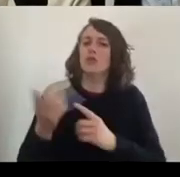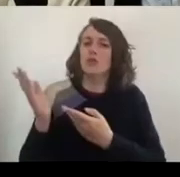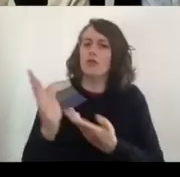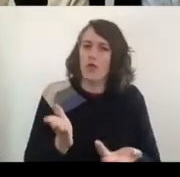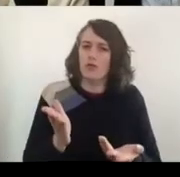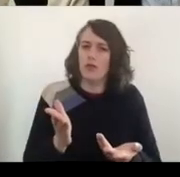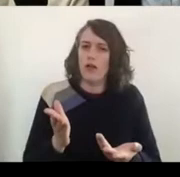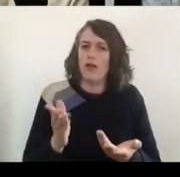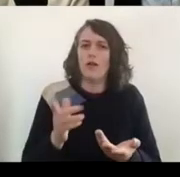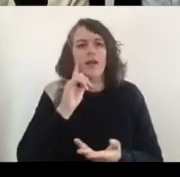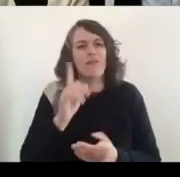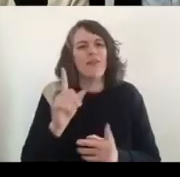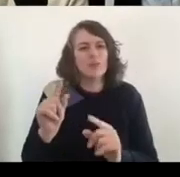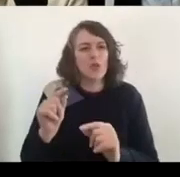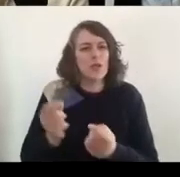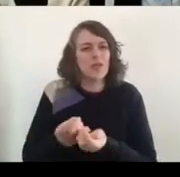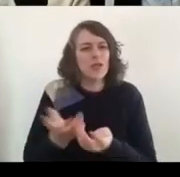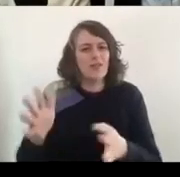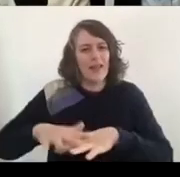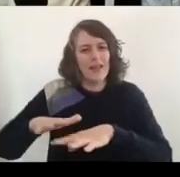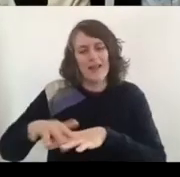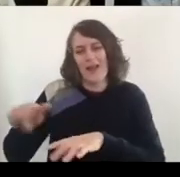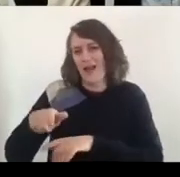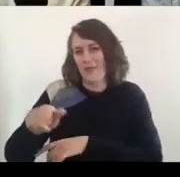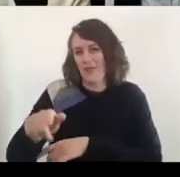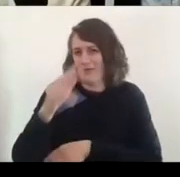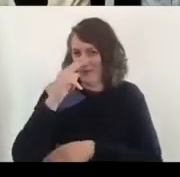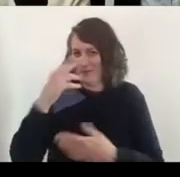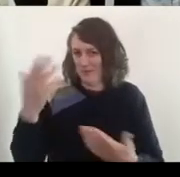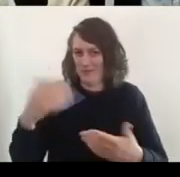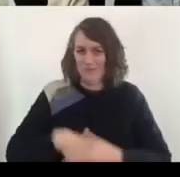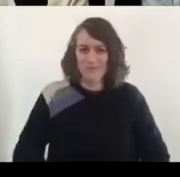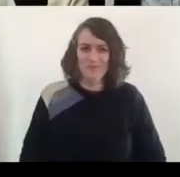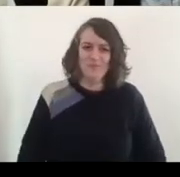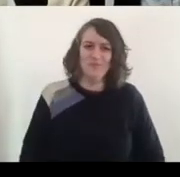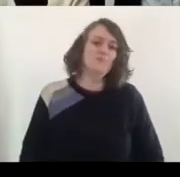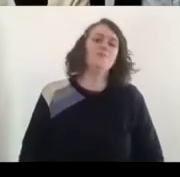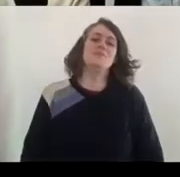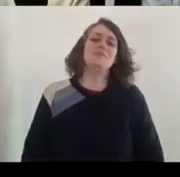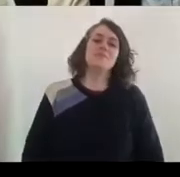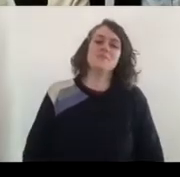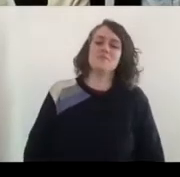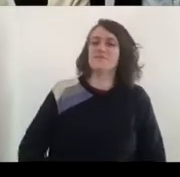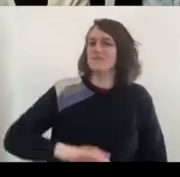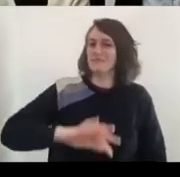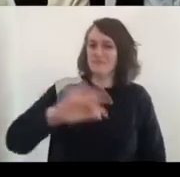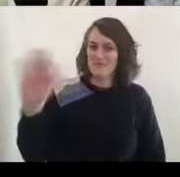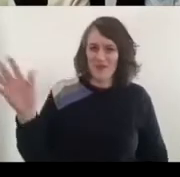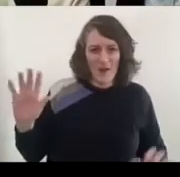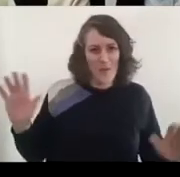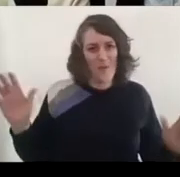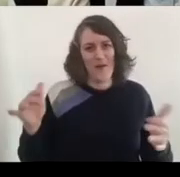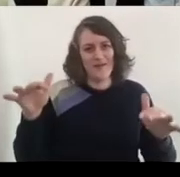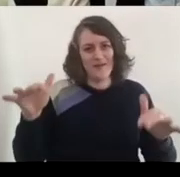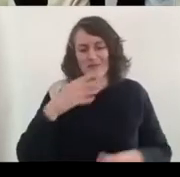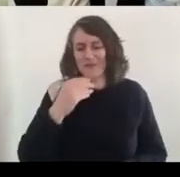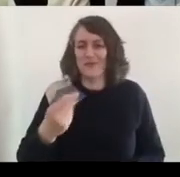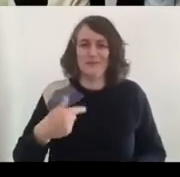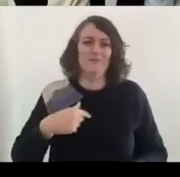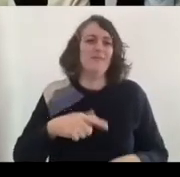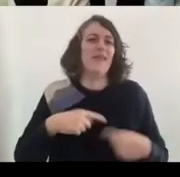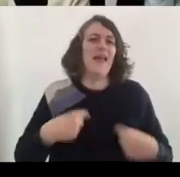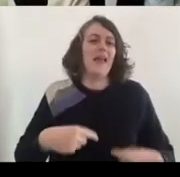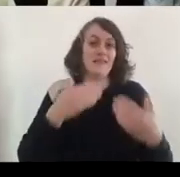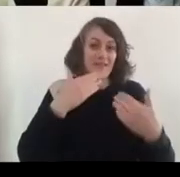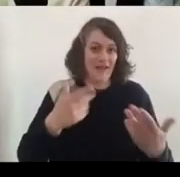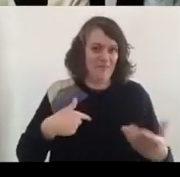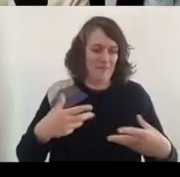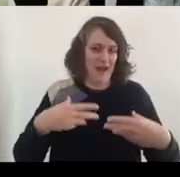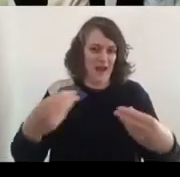Ja hallo zusammen, erstmal herzlichen Dank für die EInladung in diese Runde. Ein solches Projekt,